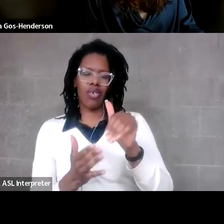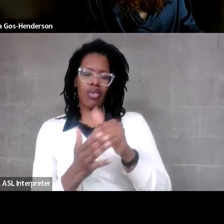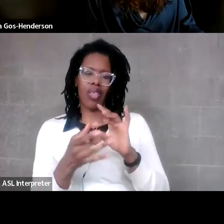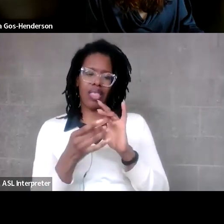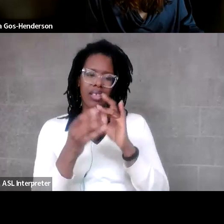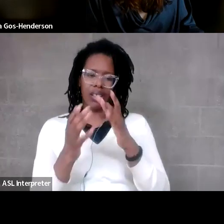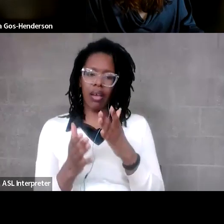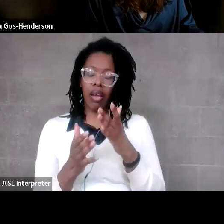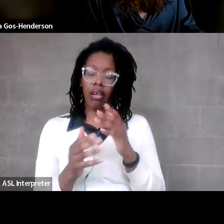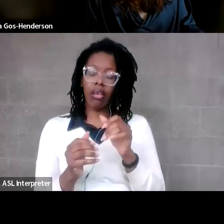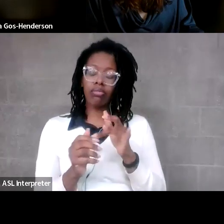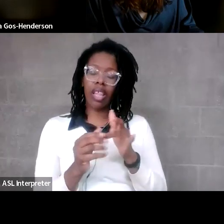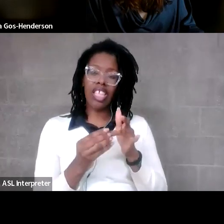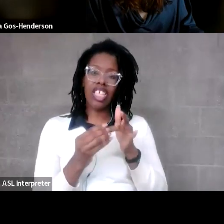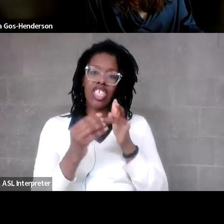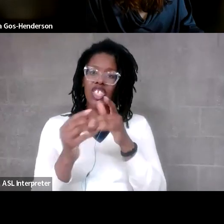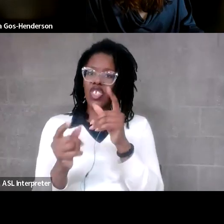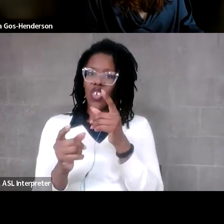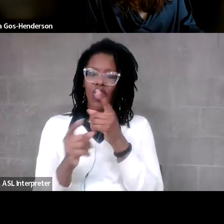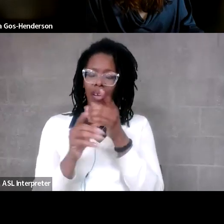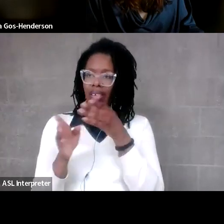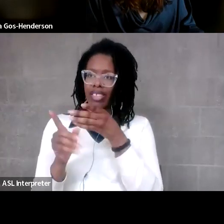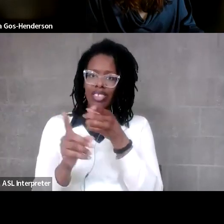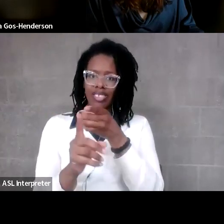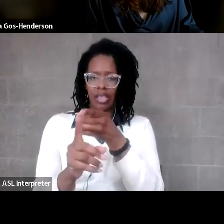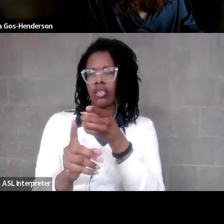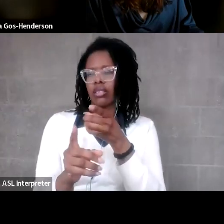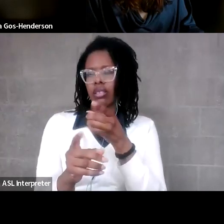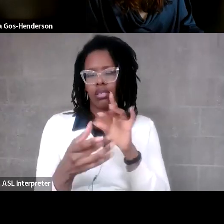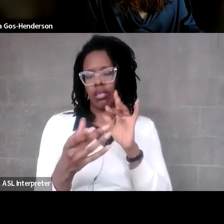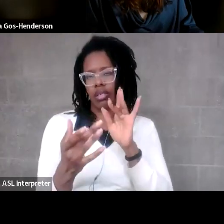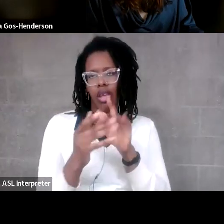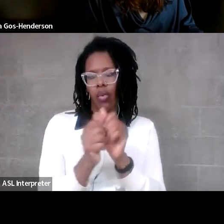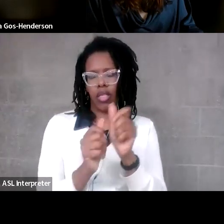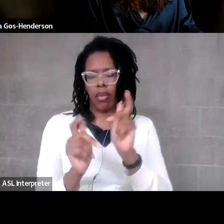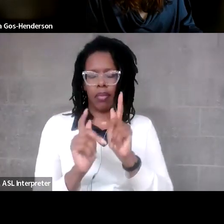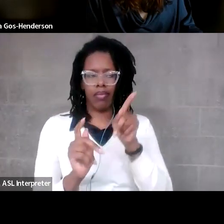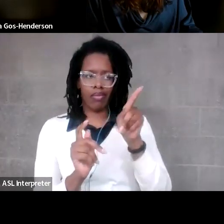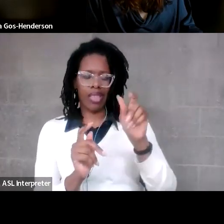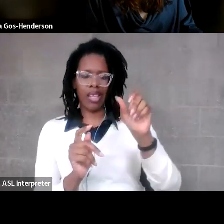a orientarse en la dirección correcta. Tal vez podamos ponernos en contacto con alguien en la SSA que pueda investigar un poco más.